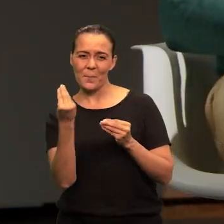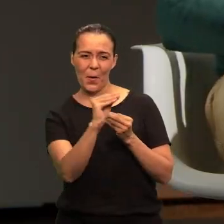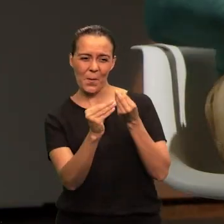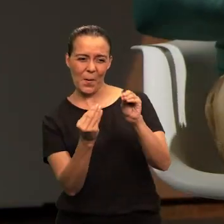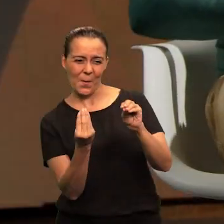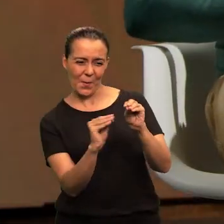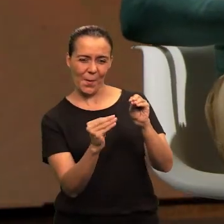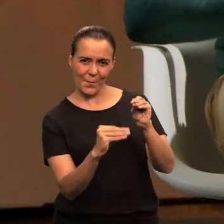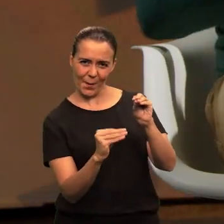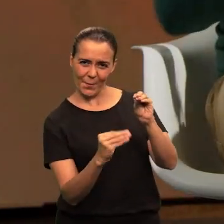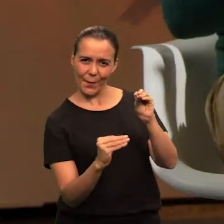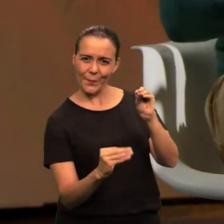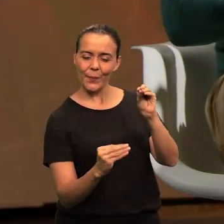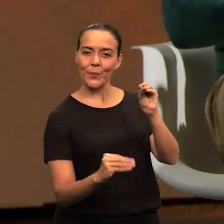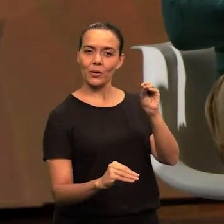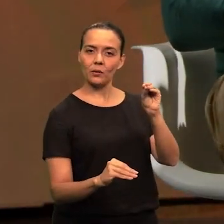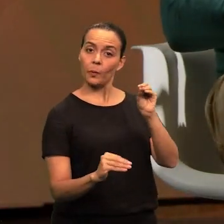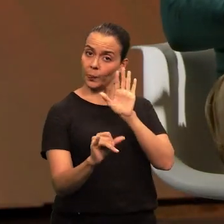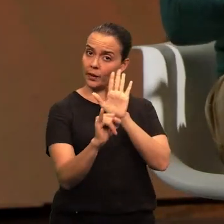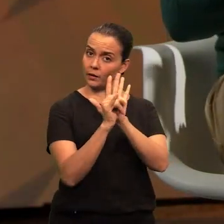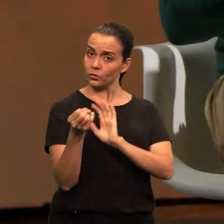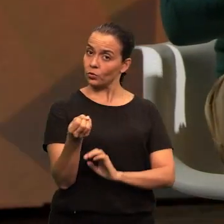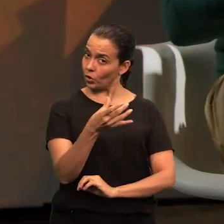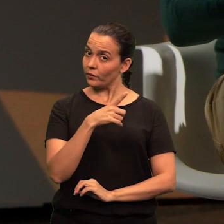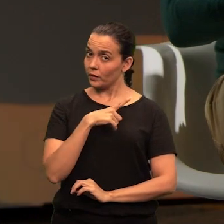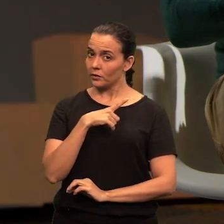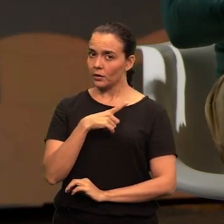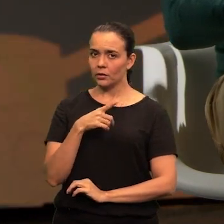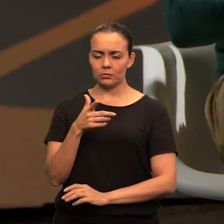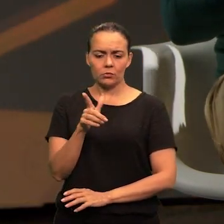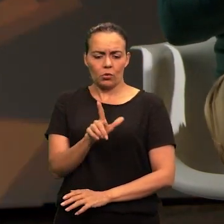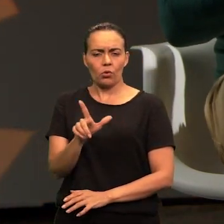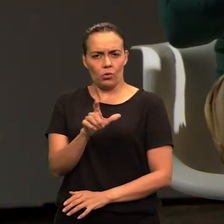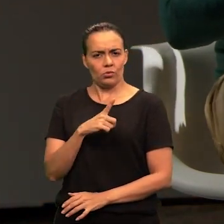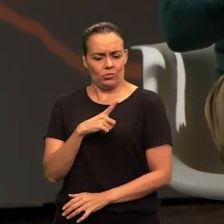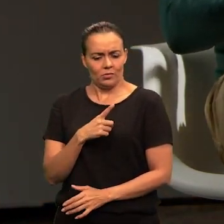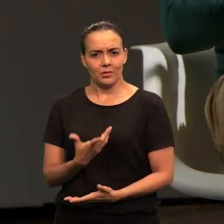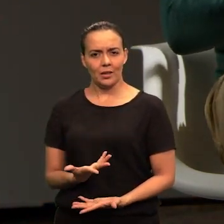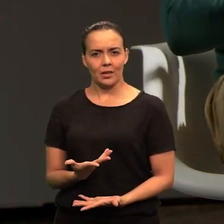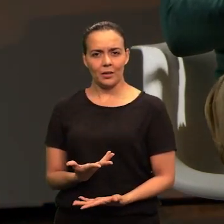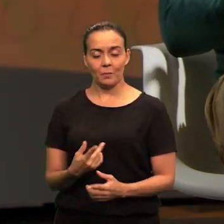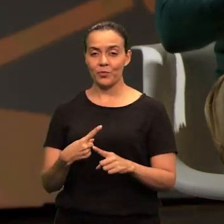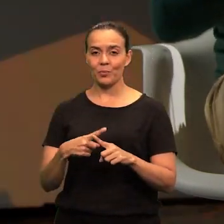Então, existe uma nova identidade? Claro que existe, porque, afinal de contas, essa identidade